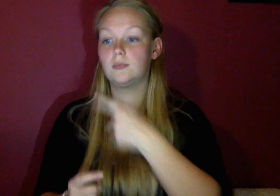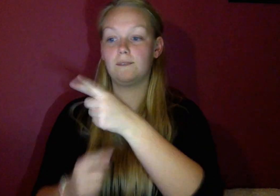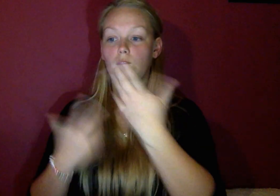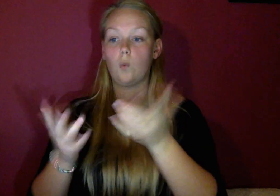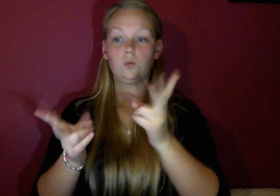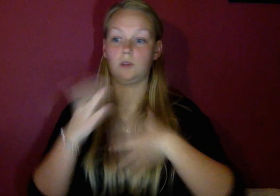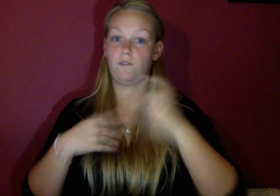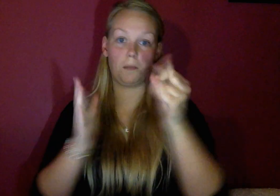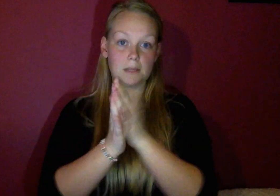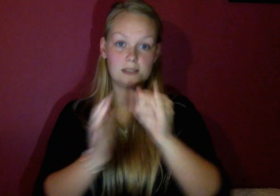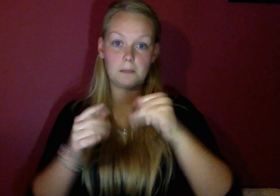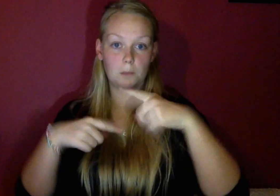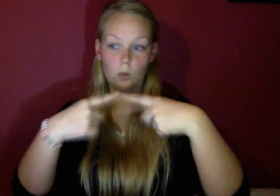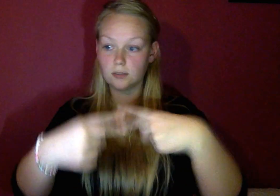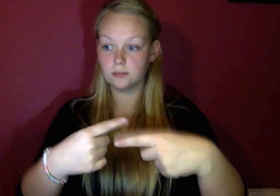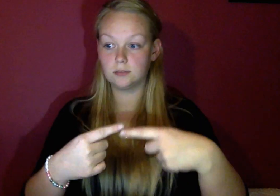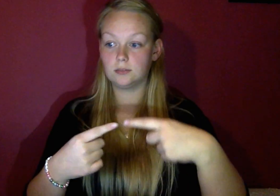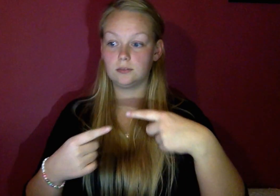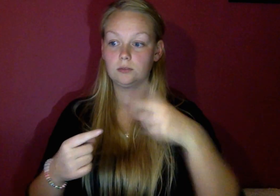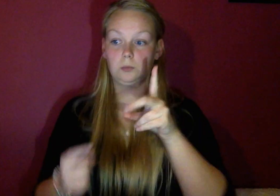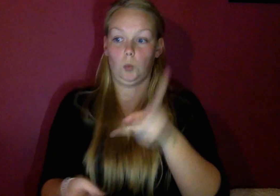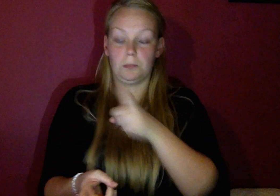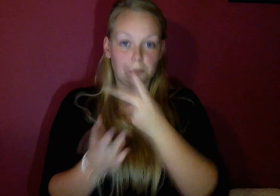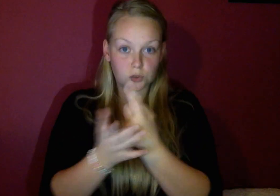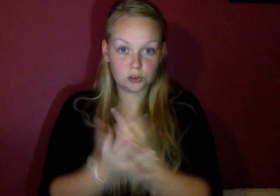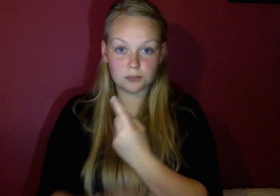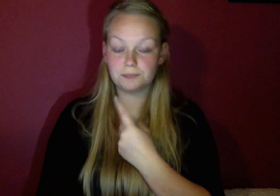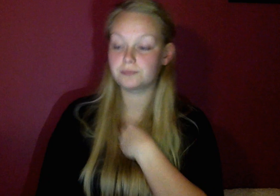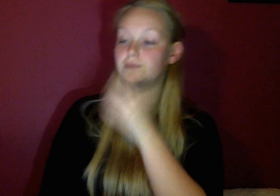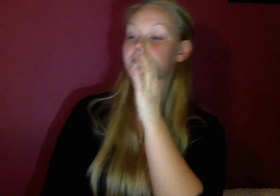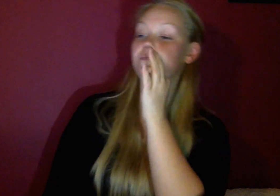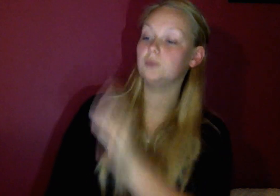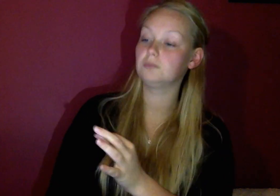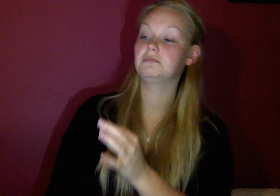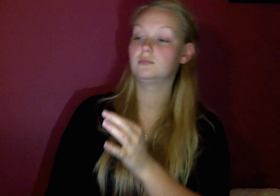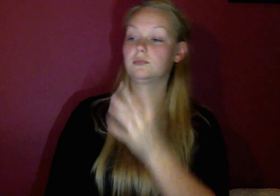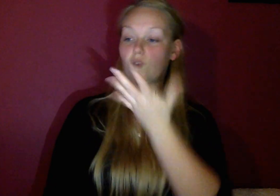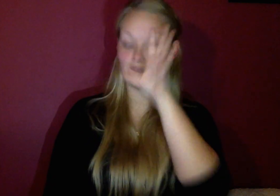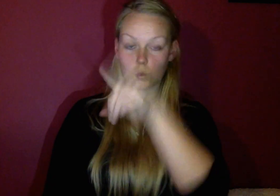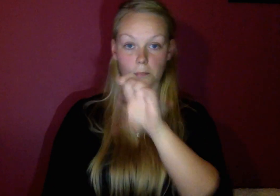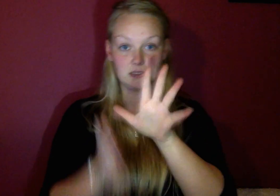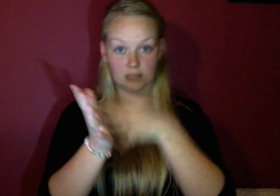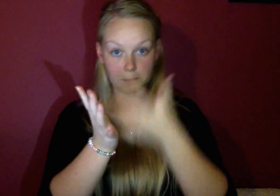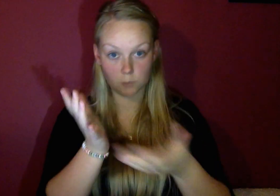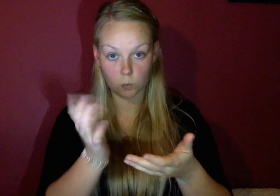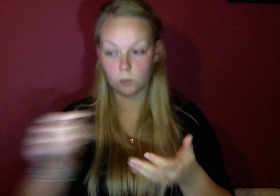De får också gärna vara med i processen så mycket som möjligt". Jag: "Vad vet du om teckenspråket?"